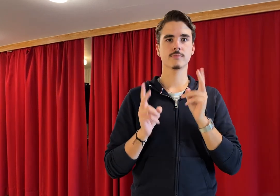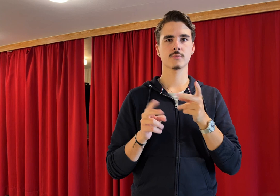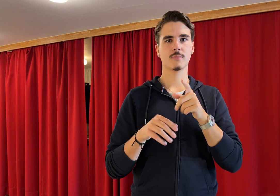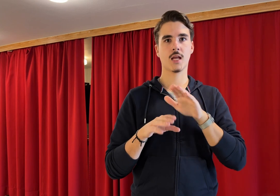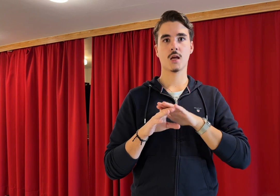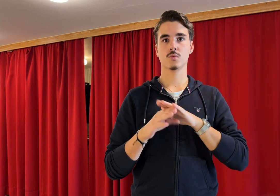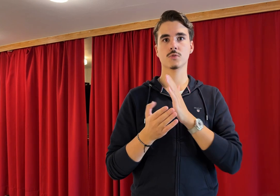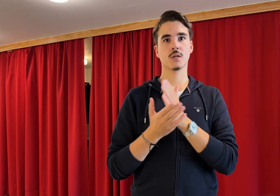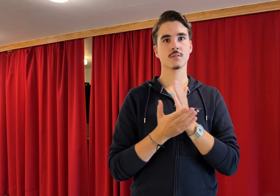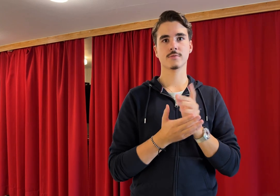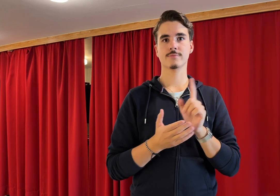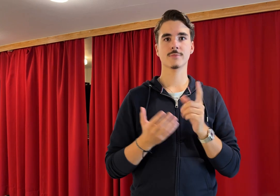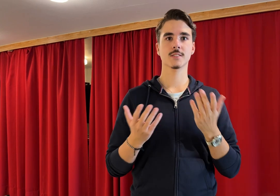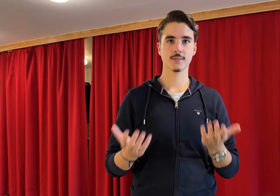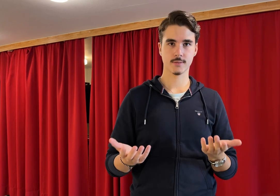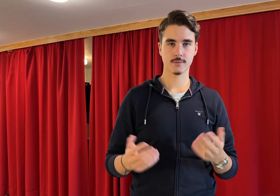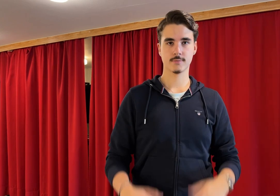Nyt vähän käytännön asiaa.